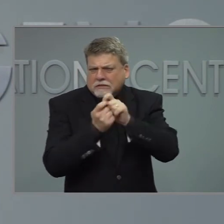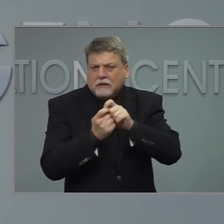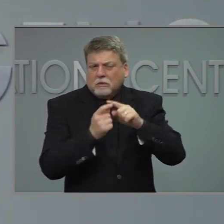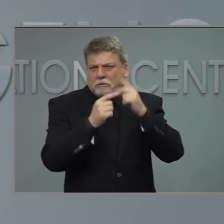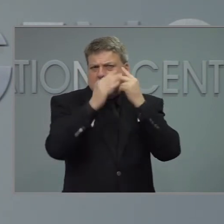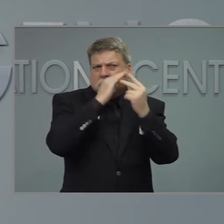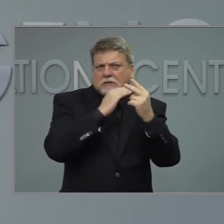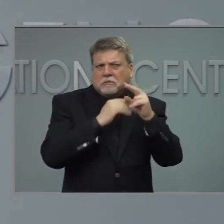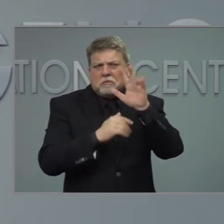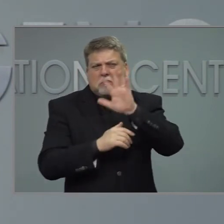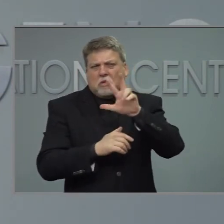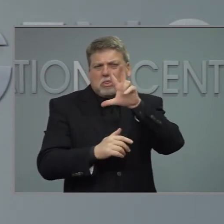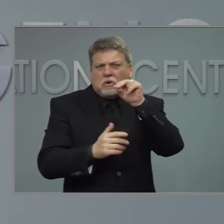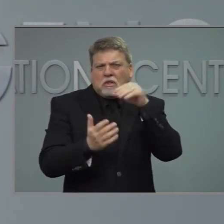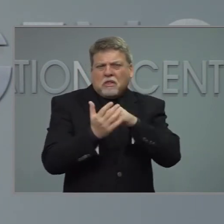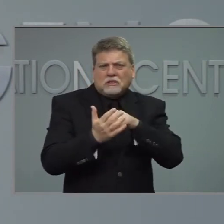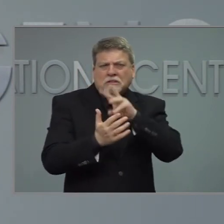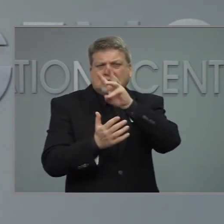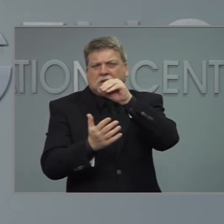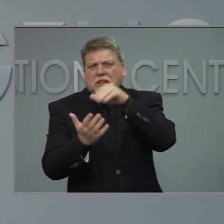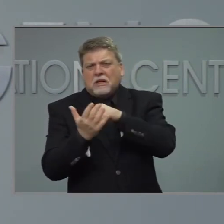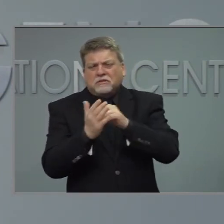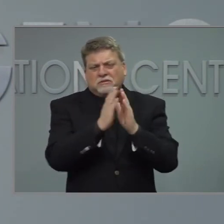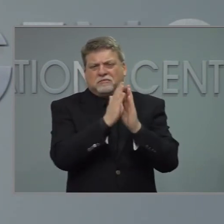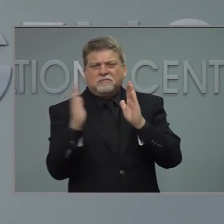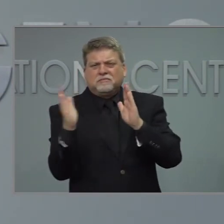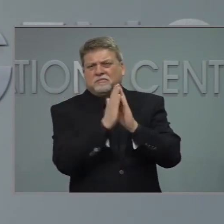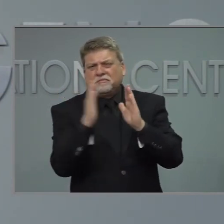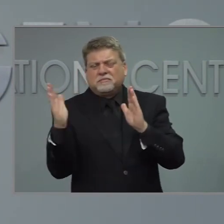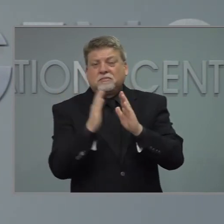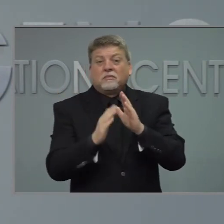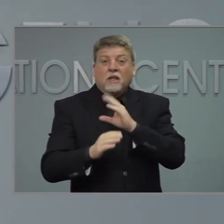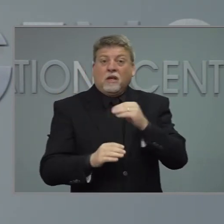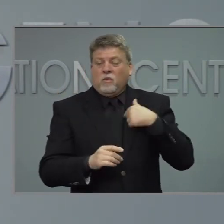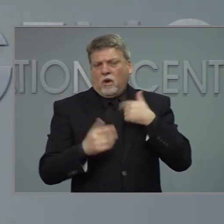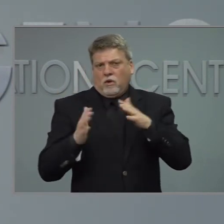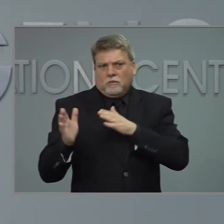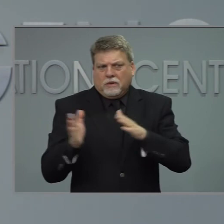llegar aquí a lo mejor, no estamos seguros en todos tenemos un rango de treinta mil